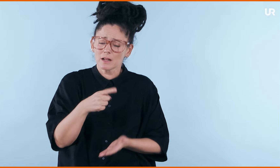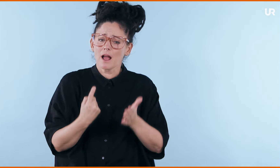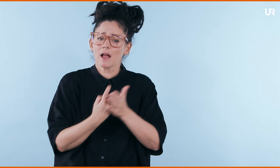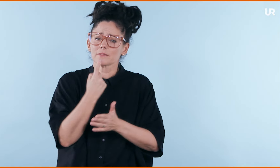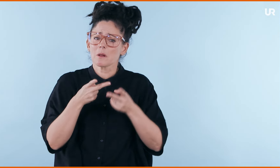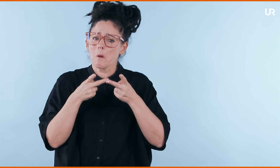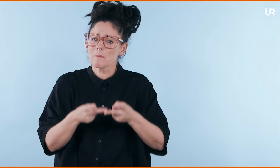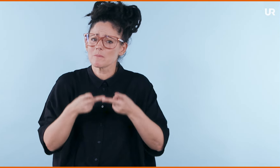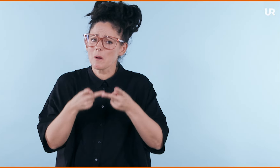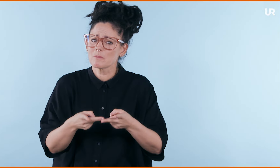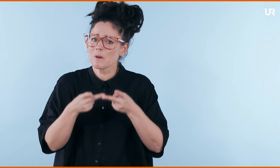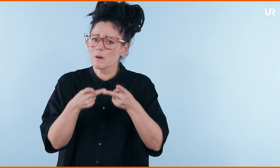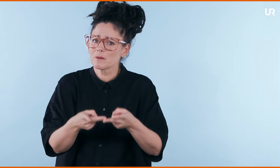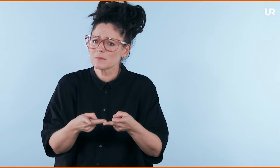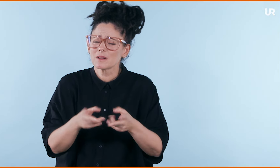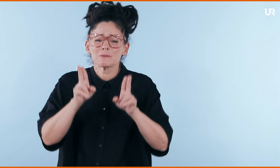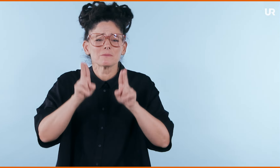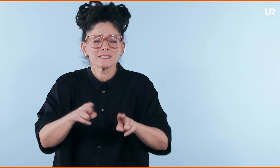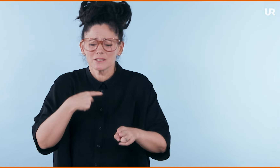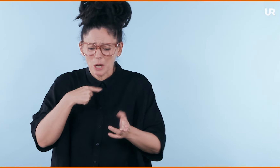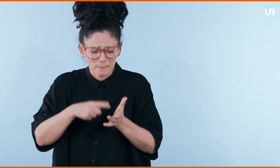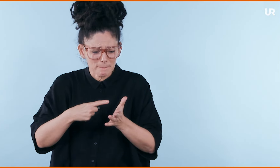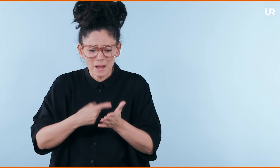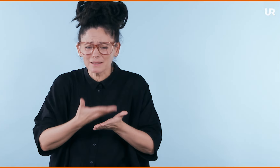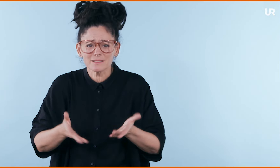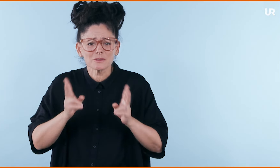Samma sak kan inträffa flera gånger utan att man menar det.